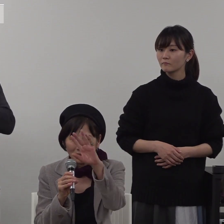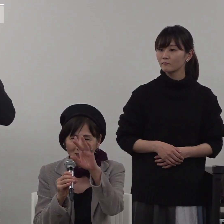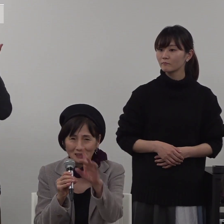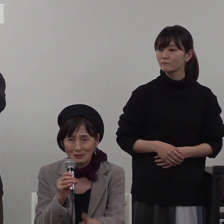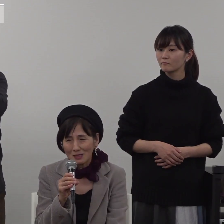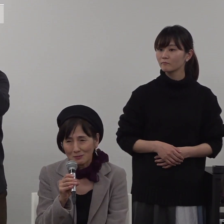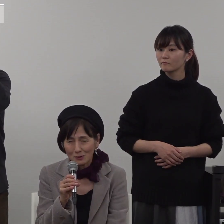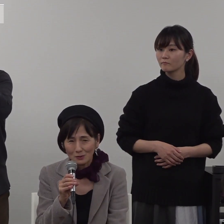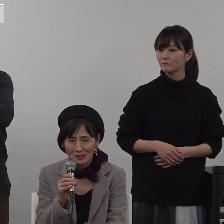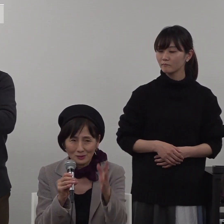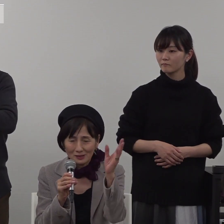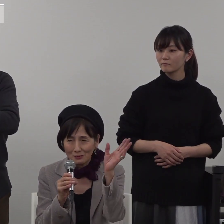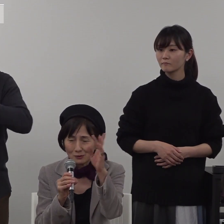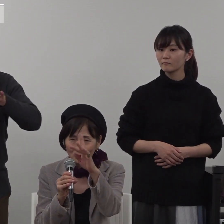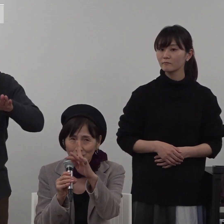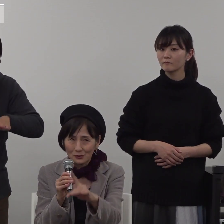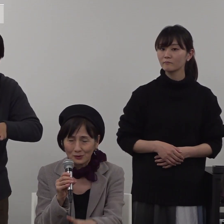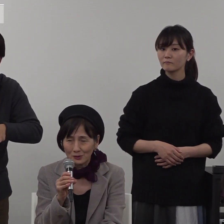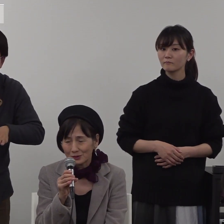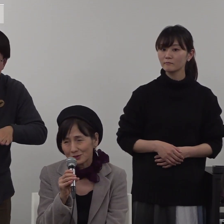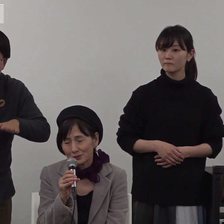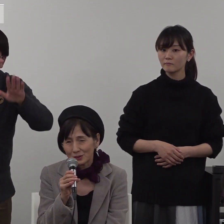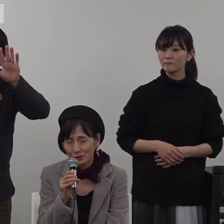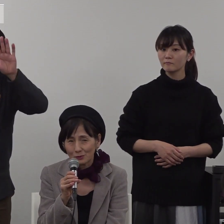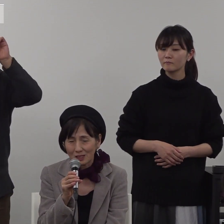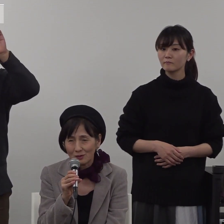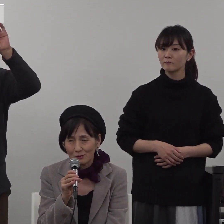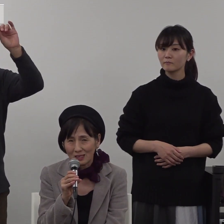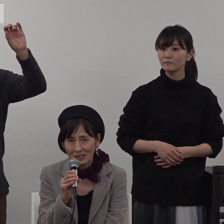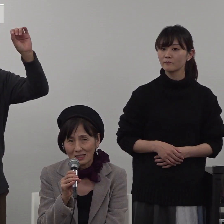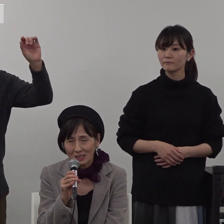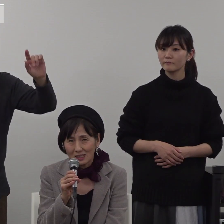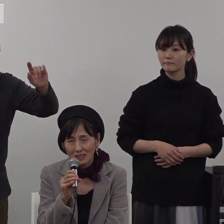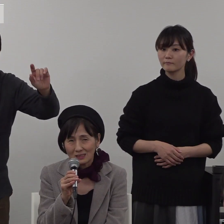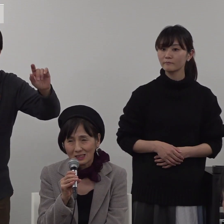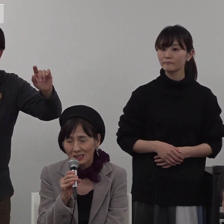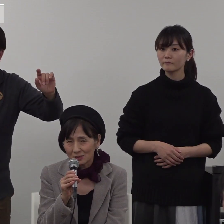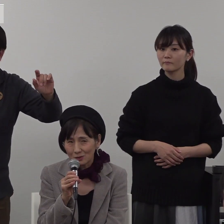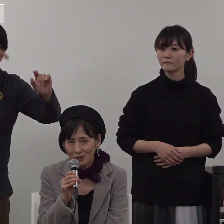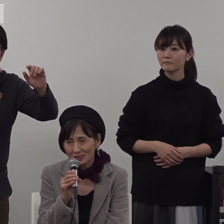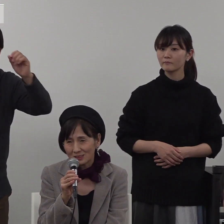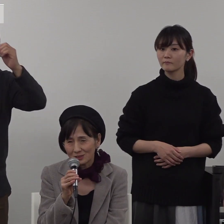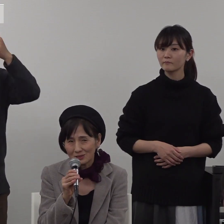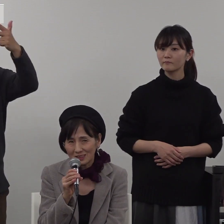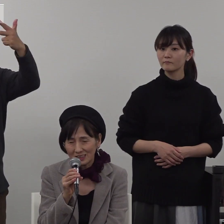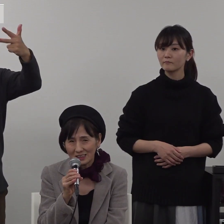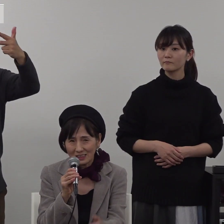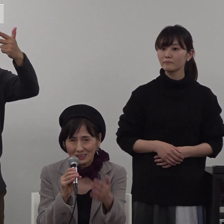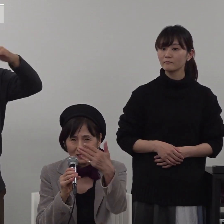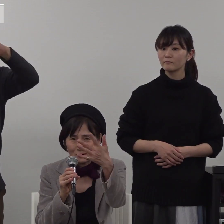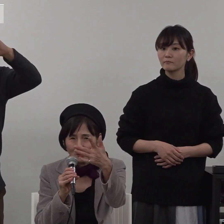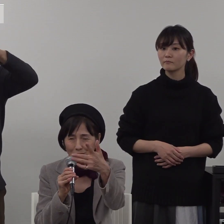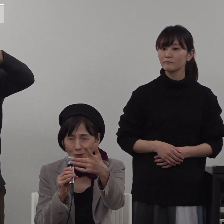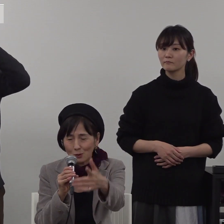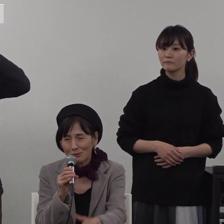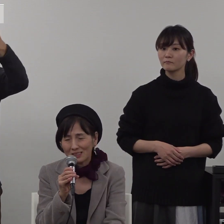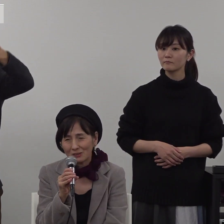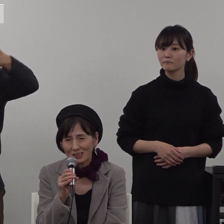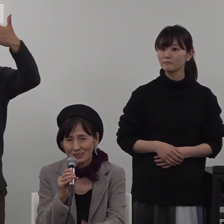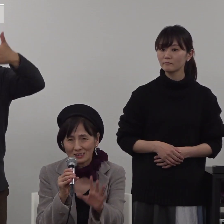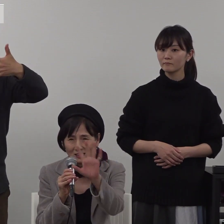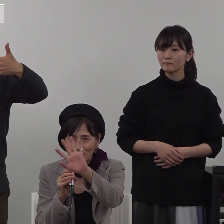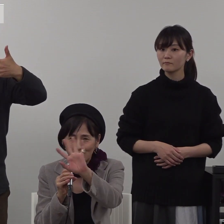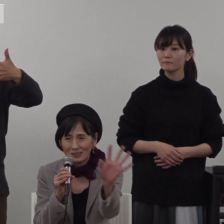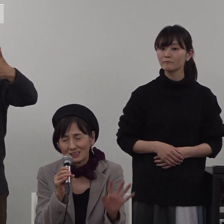目の前に今もいろんな文様とその人の顔が7層8層に透明の形でここに出てるんですね